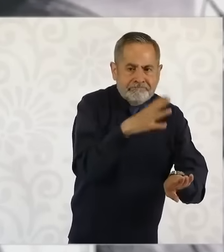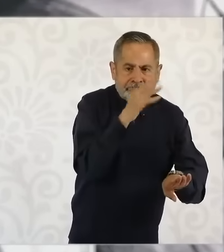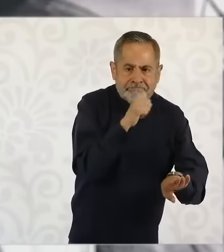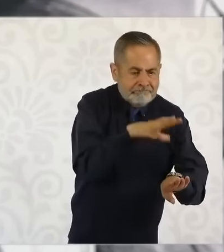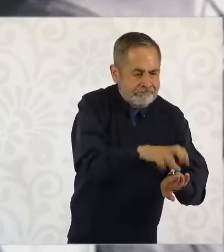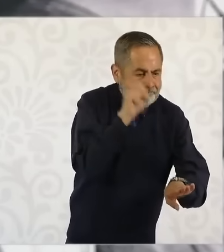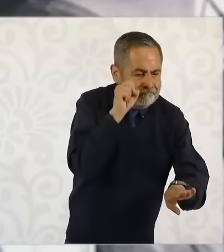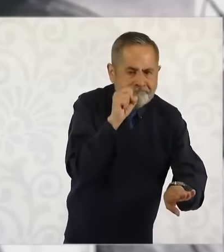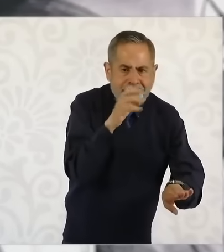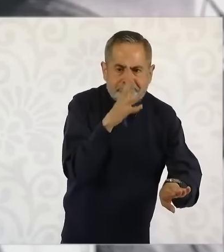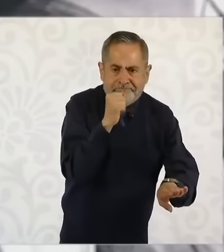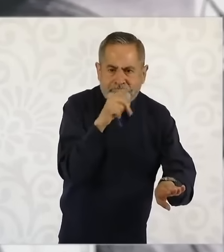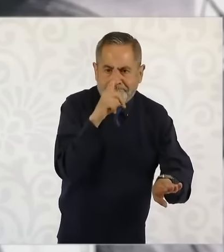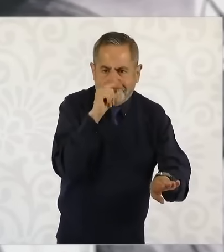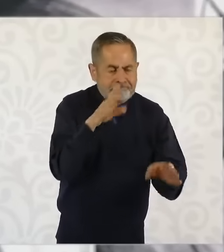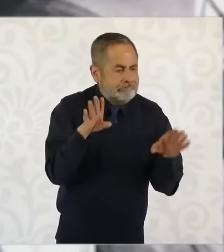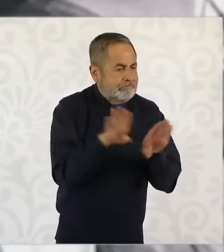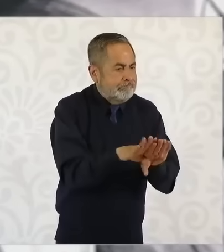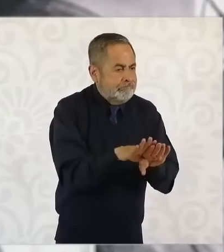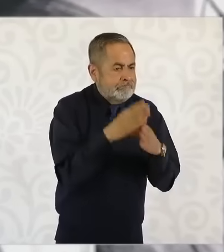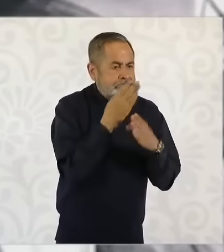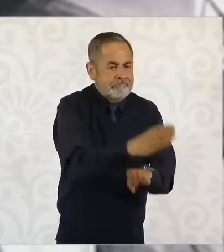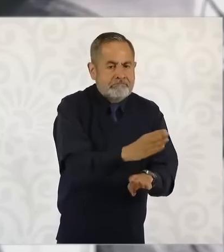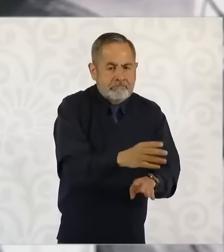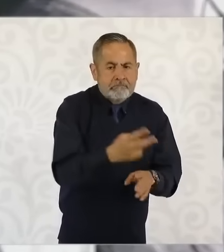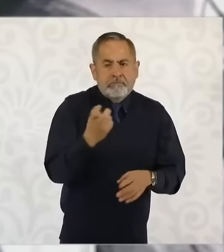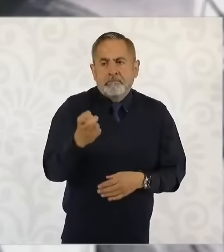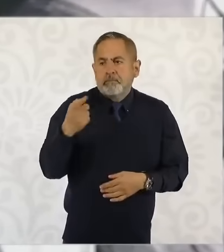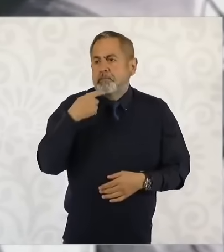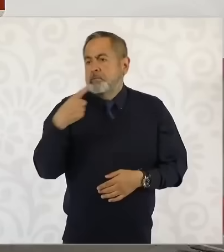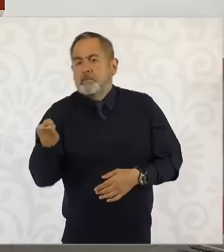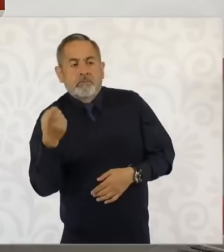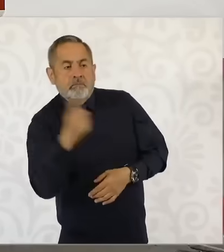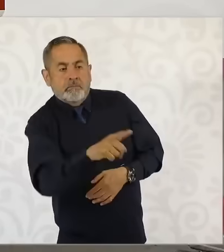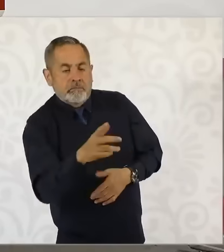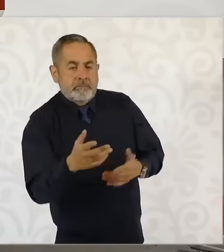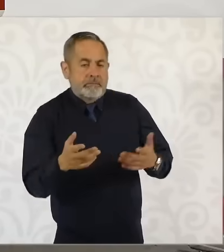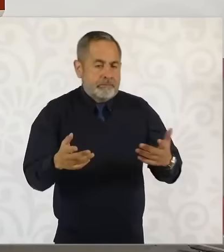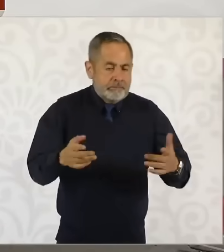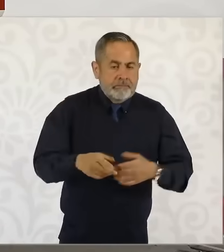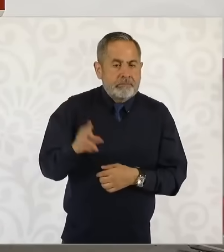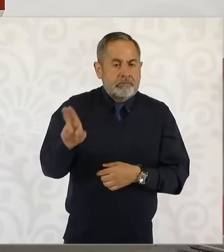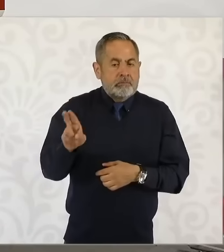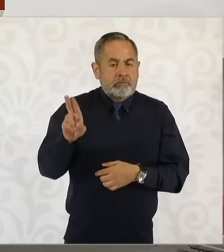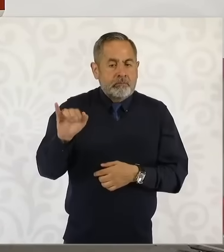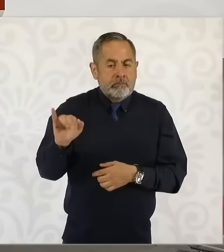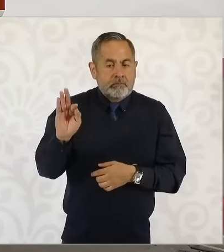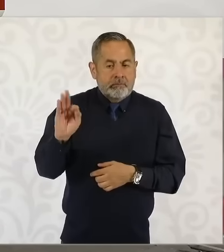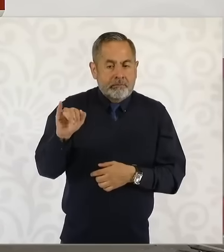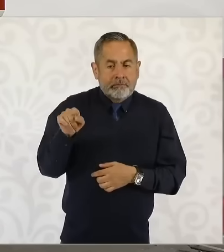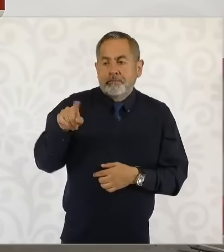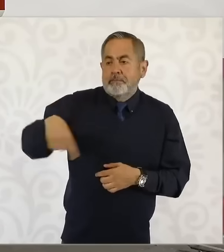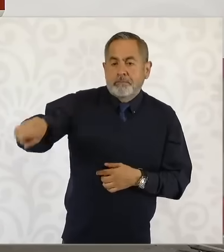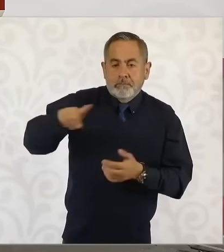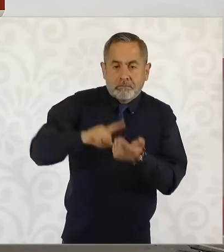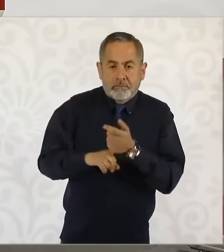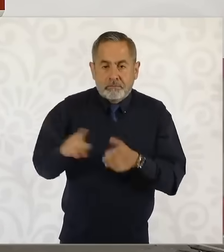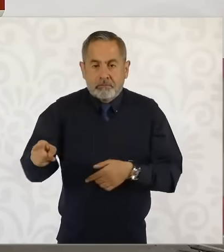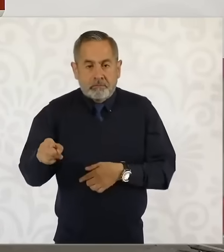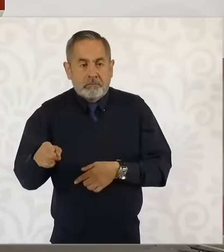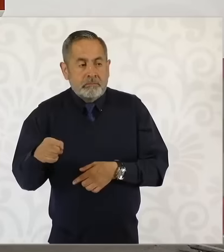financiero y de la economía nacional la Unidad de Inteligencia Financiera no realiza los bloqueos